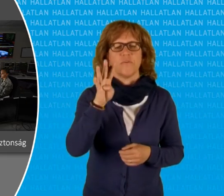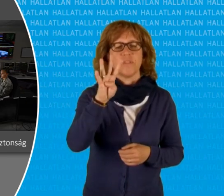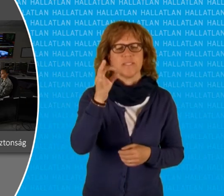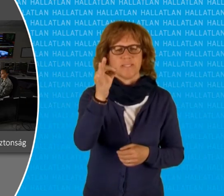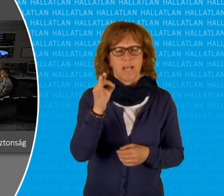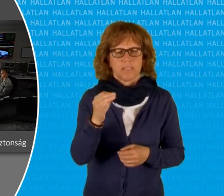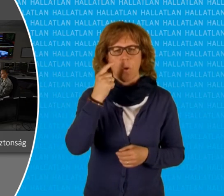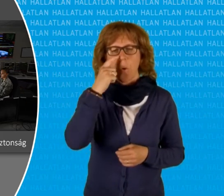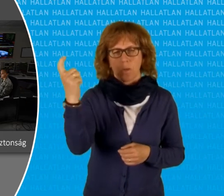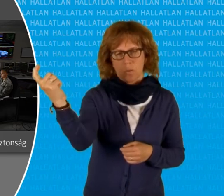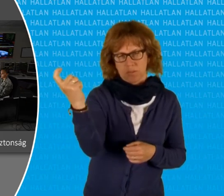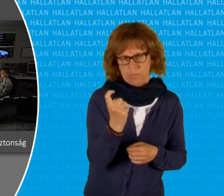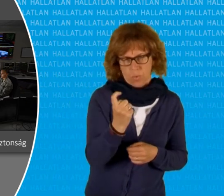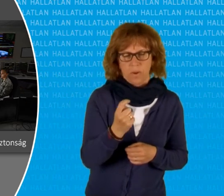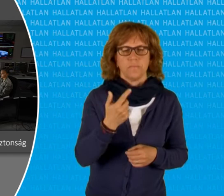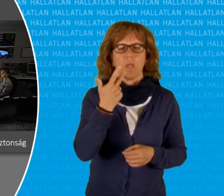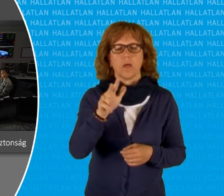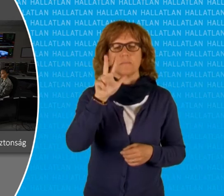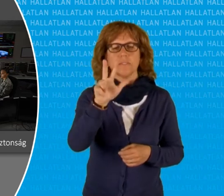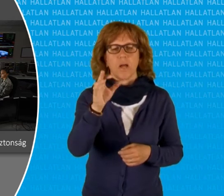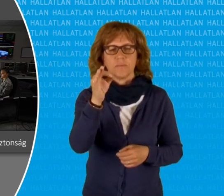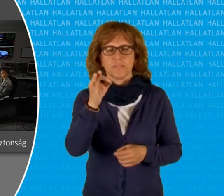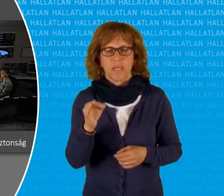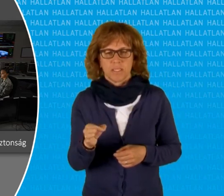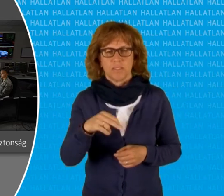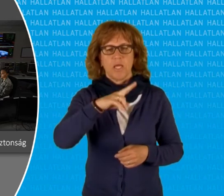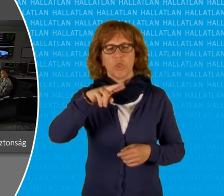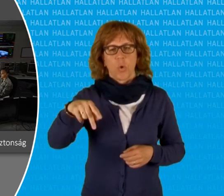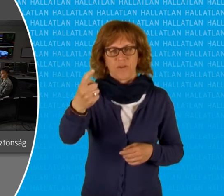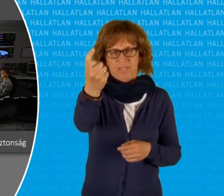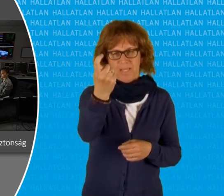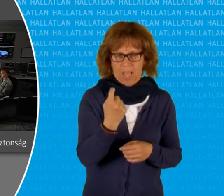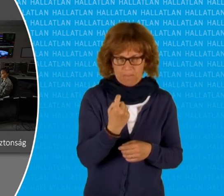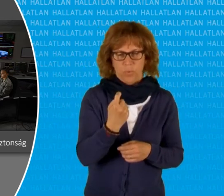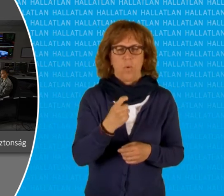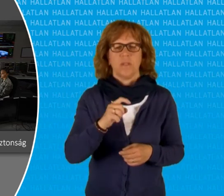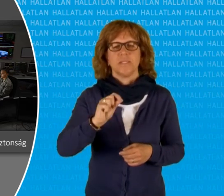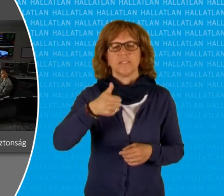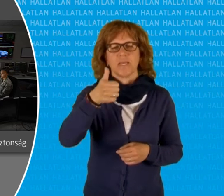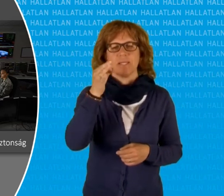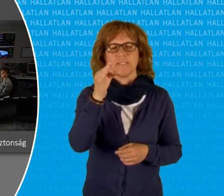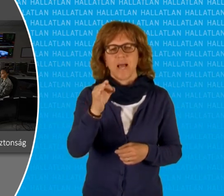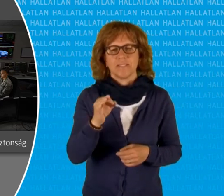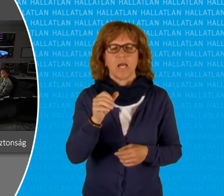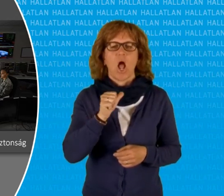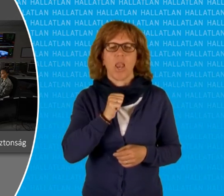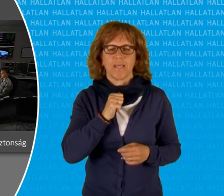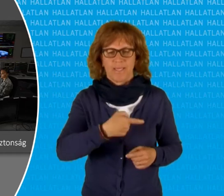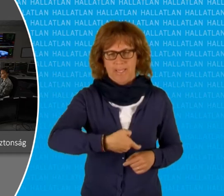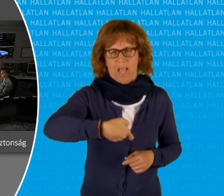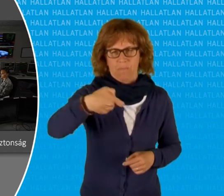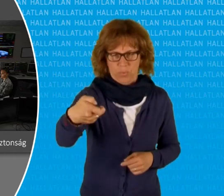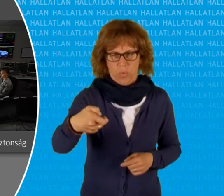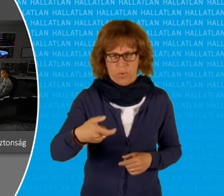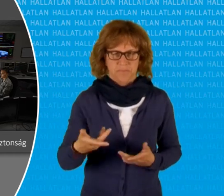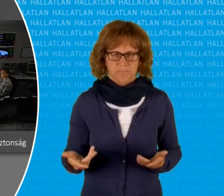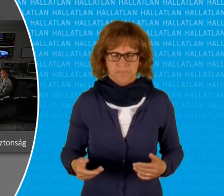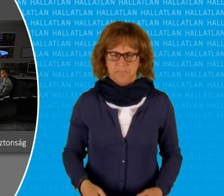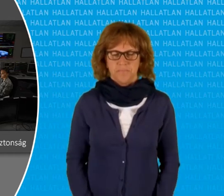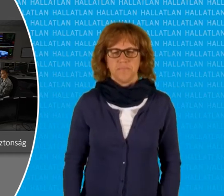44 százalék Oroszországból, 33 százalék Norvégiából és 11 százalék Algériából.